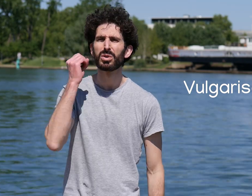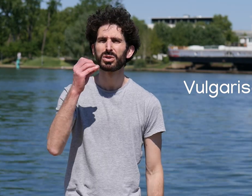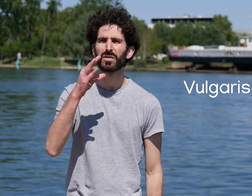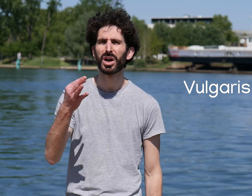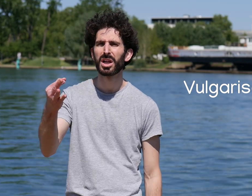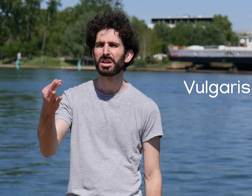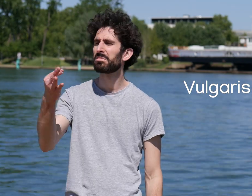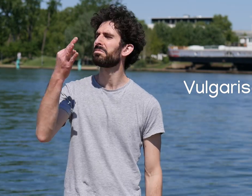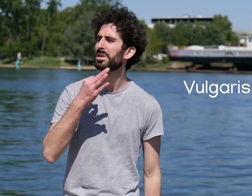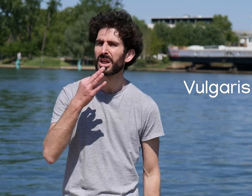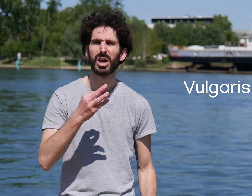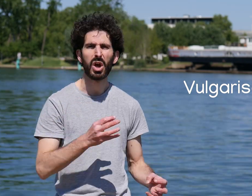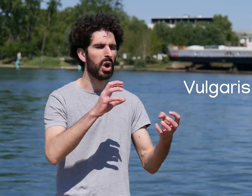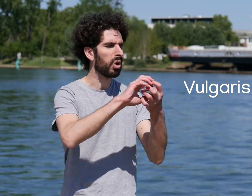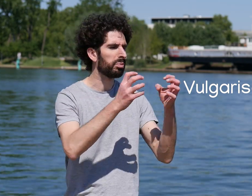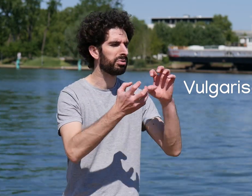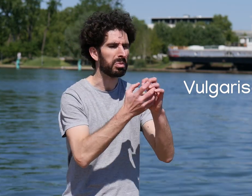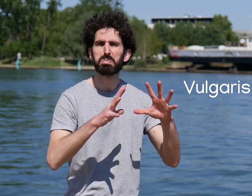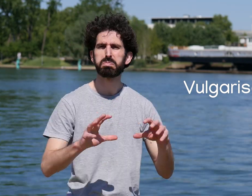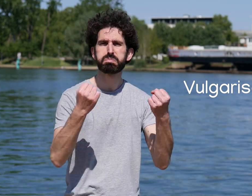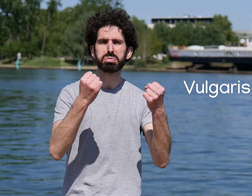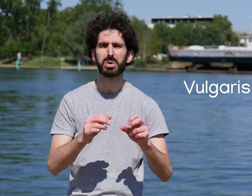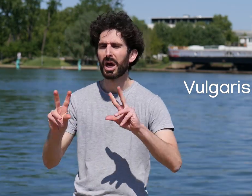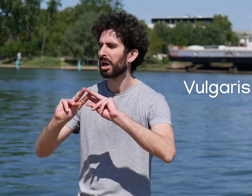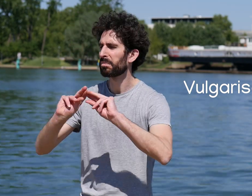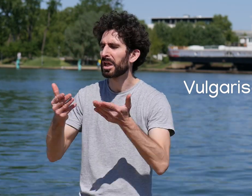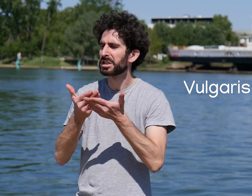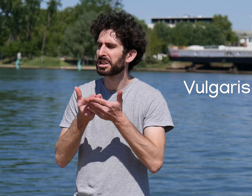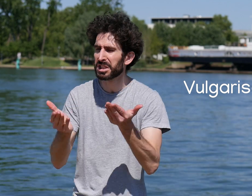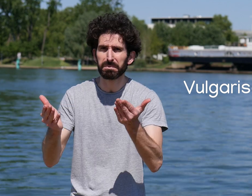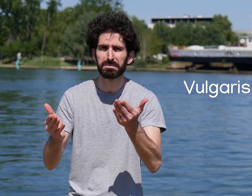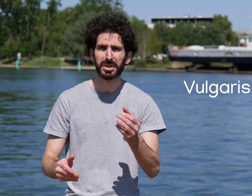Souvent, on me dit qu'il s'agit de compétences pour simplifier ce qui est compliqué.